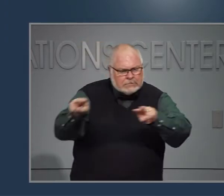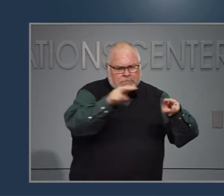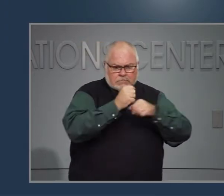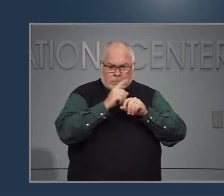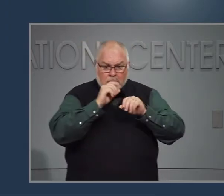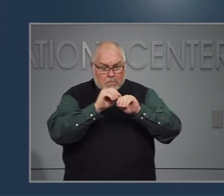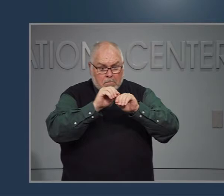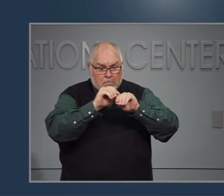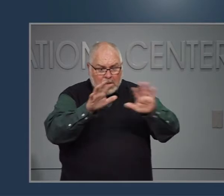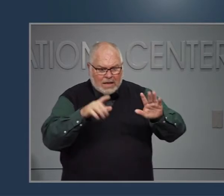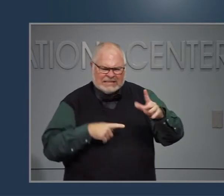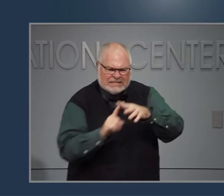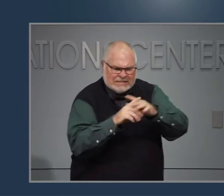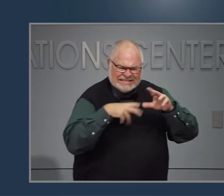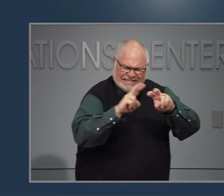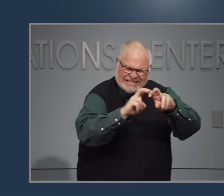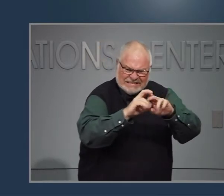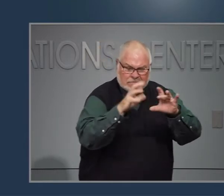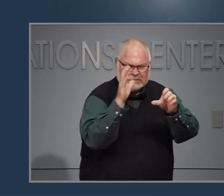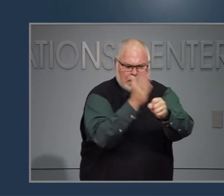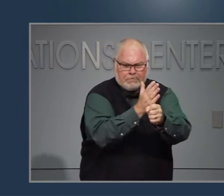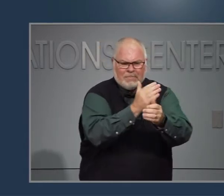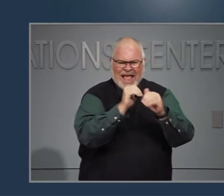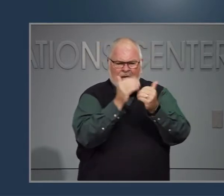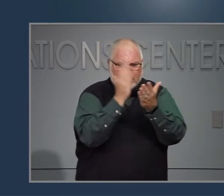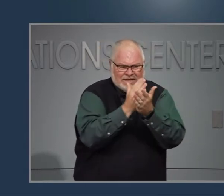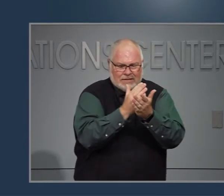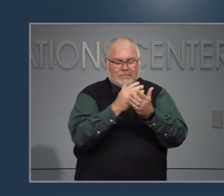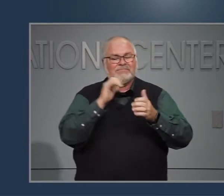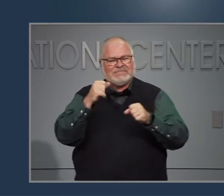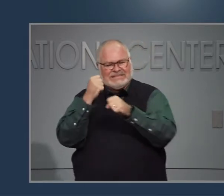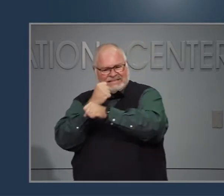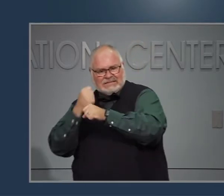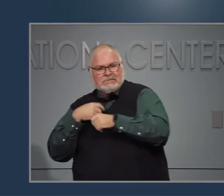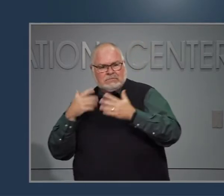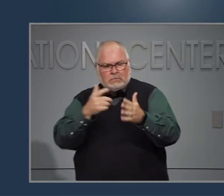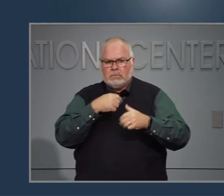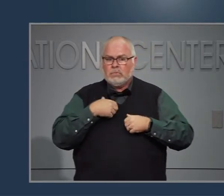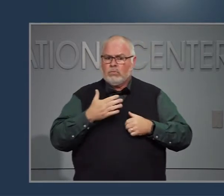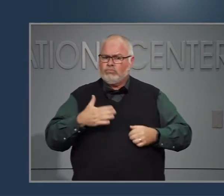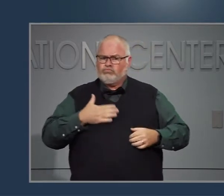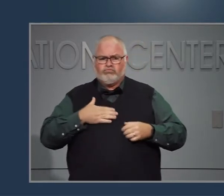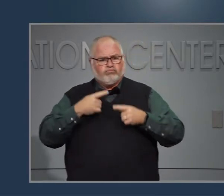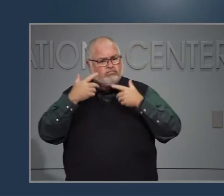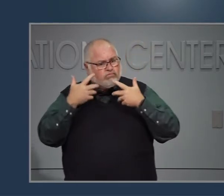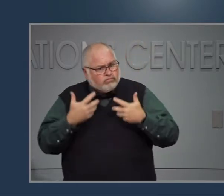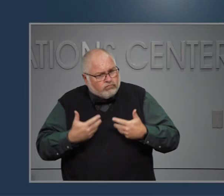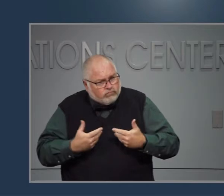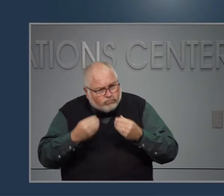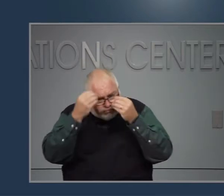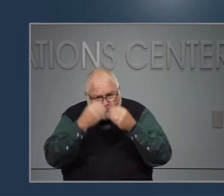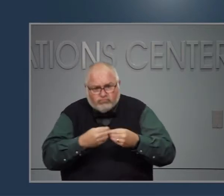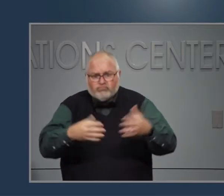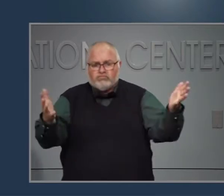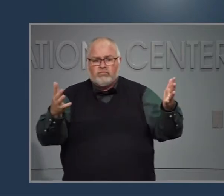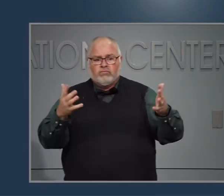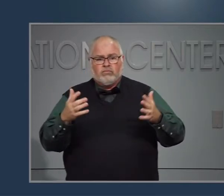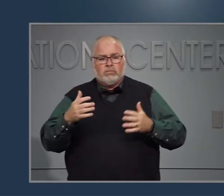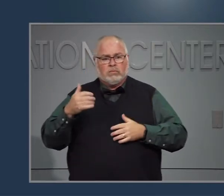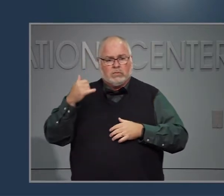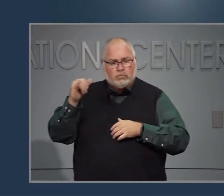pandemia da rápido movimiento y queremos eh. Nosotros ya hemos completado las inspecciones de